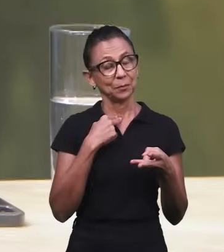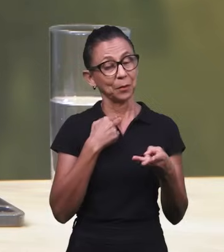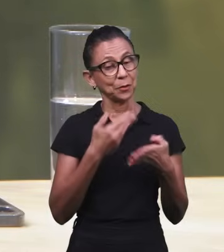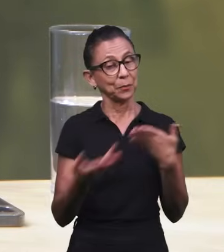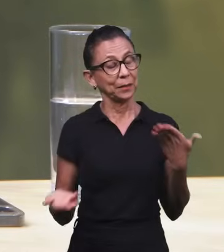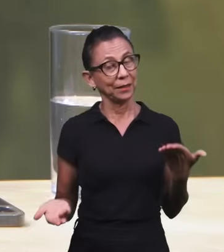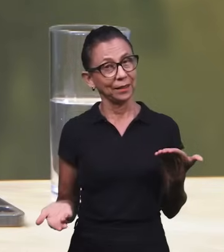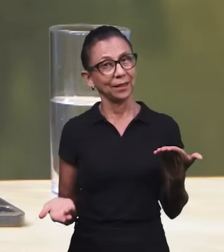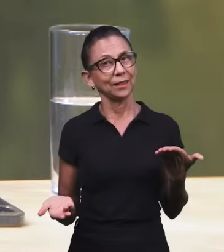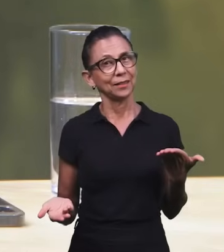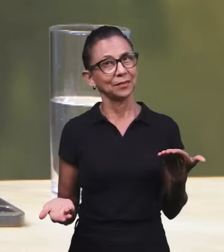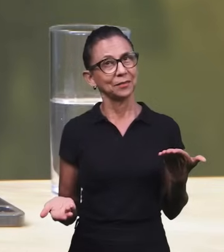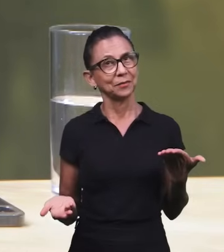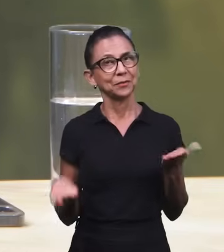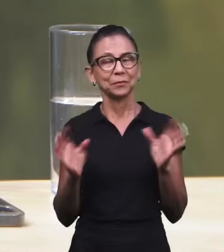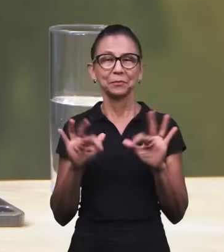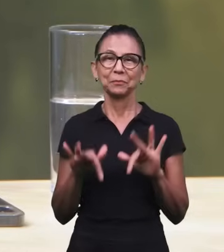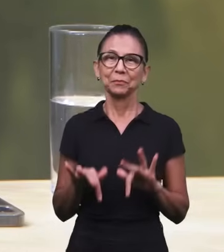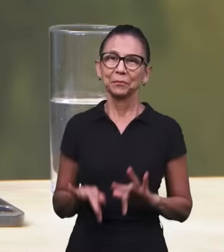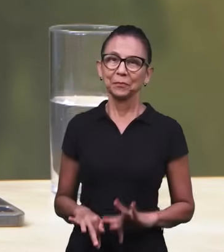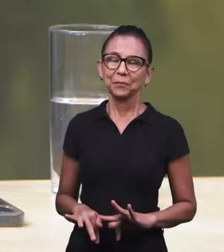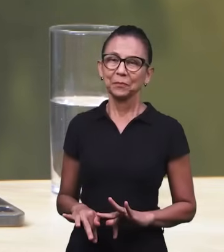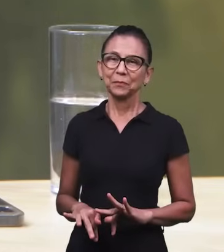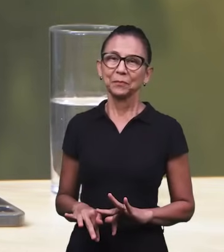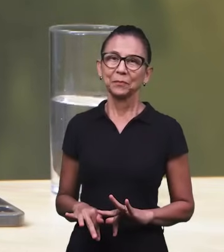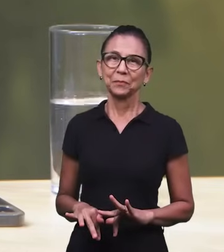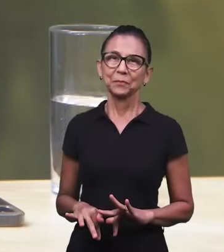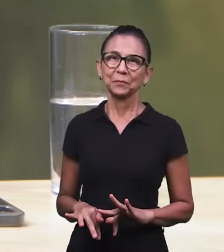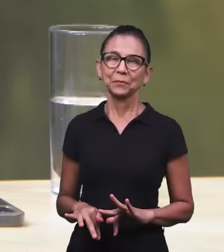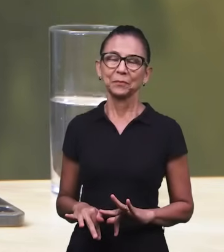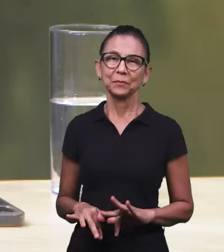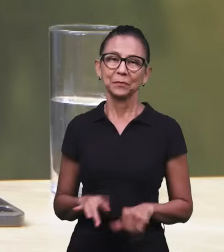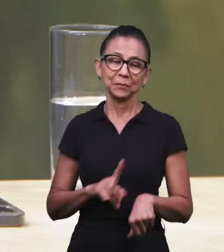vai perder e por isso nós estamos chegando já ao final da nossa jornada aqui hoje o nosso tempo tá